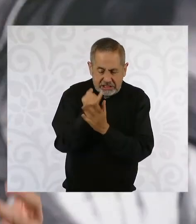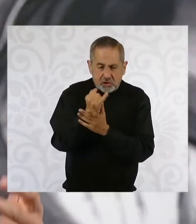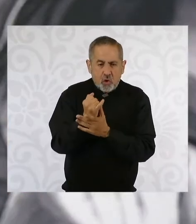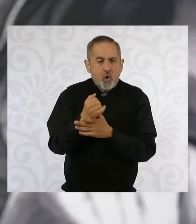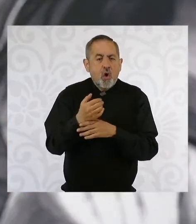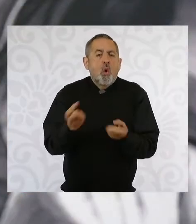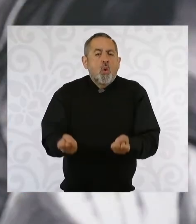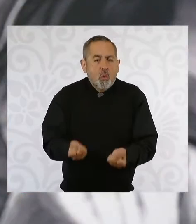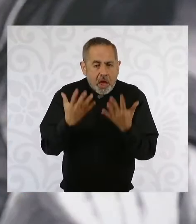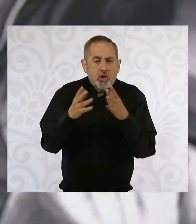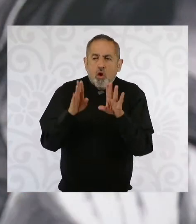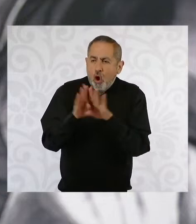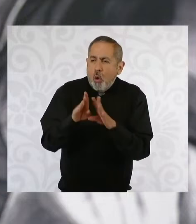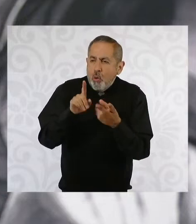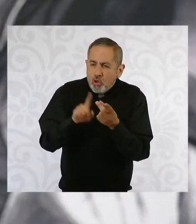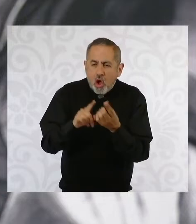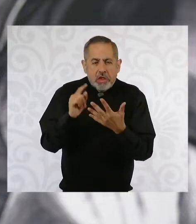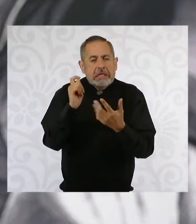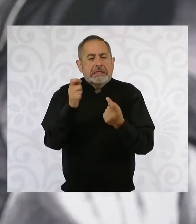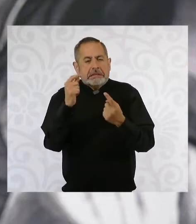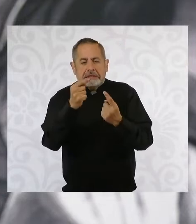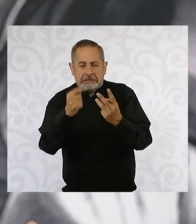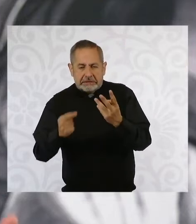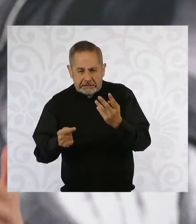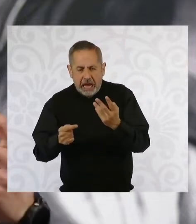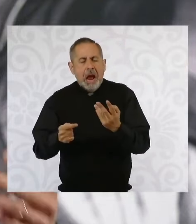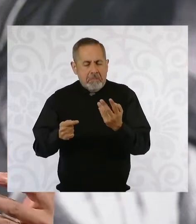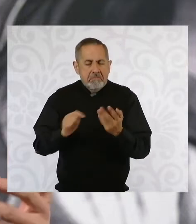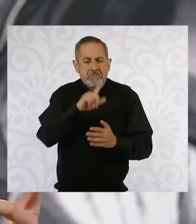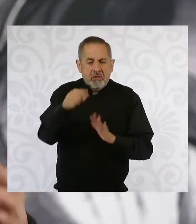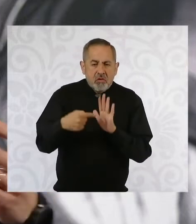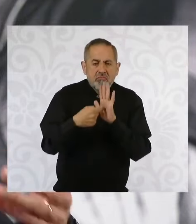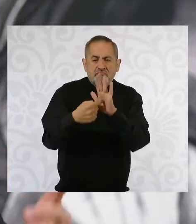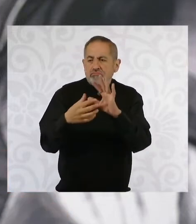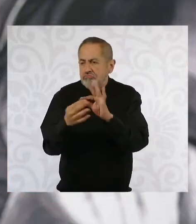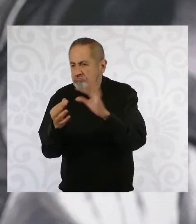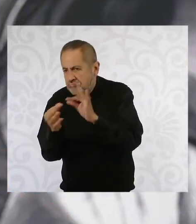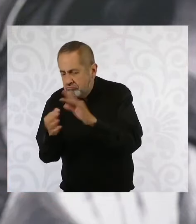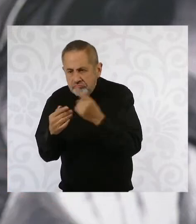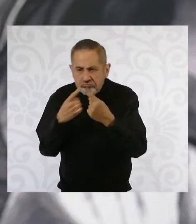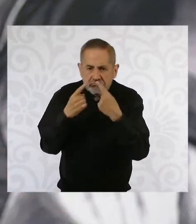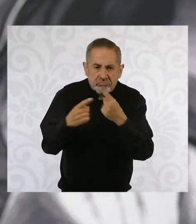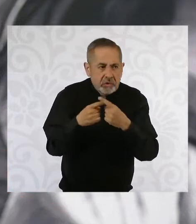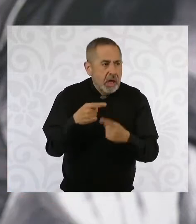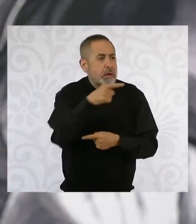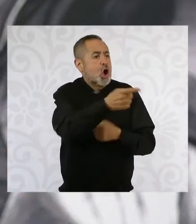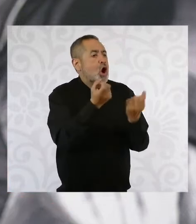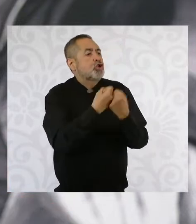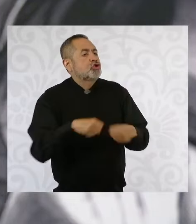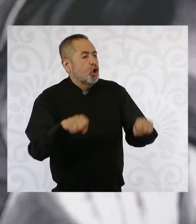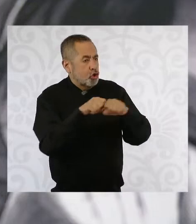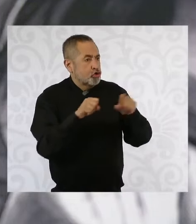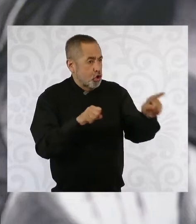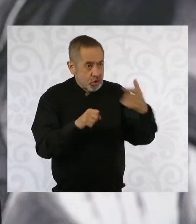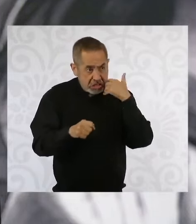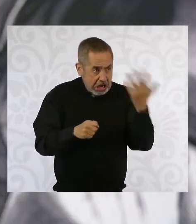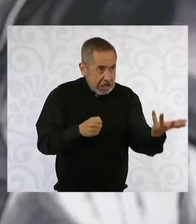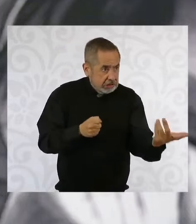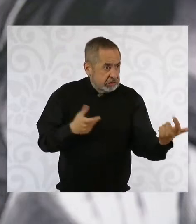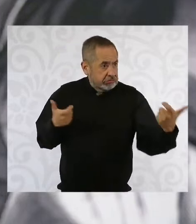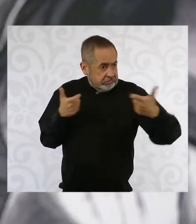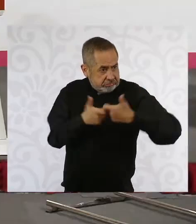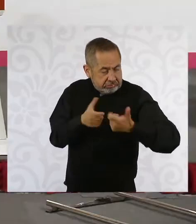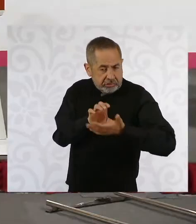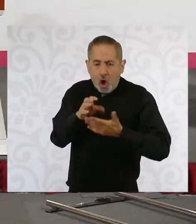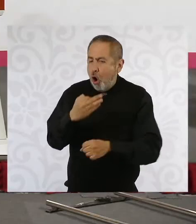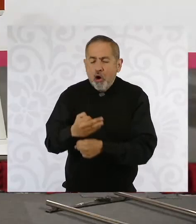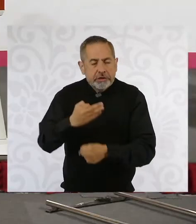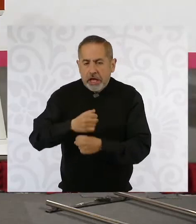asentados podamos entonces empezar a buscar socios inversionistas para para esta iniciativa aún no